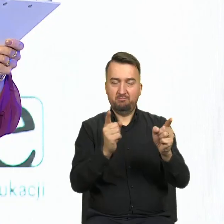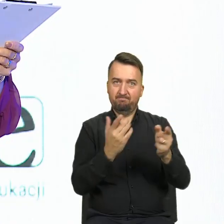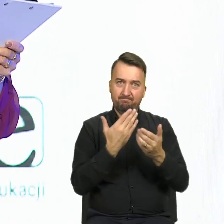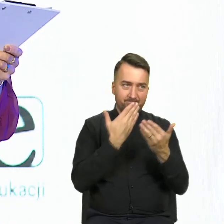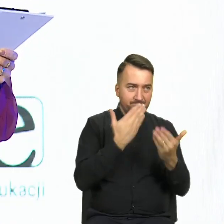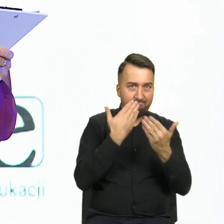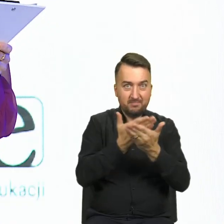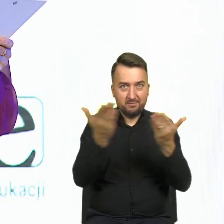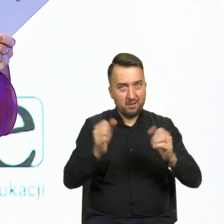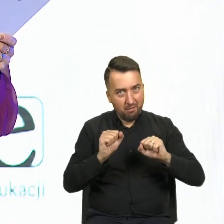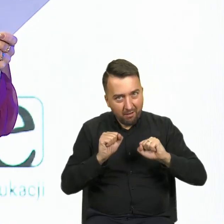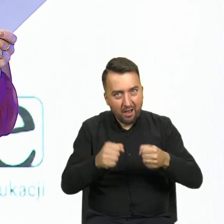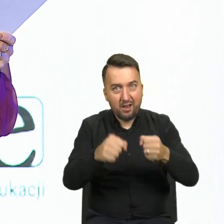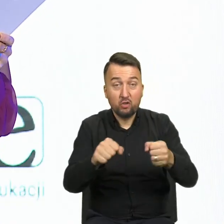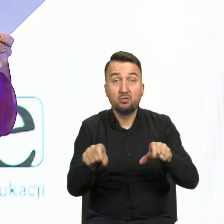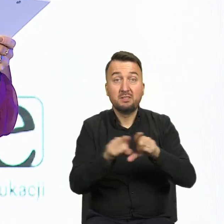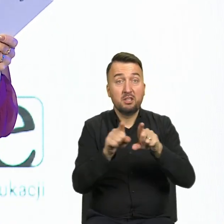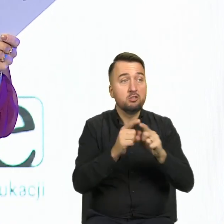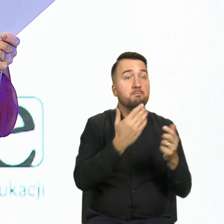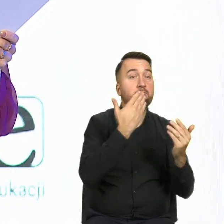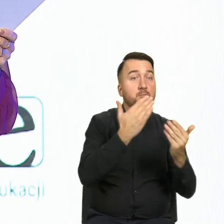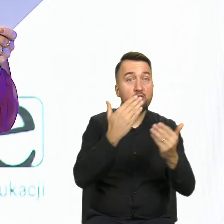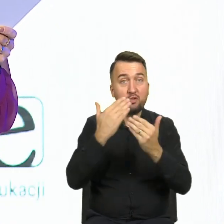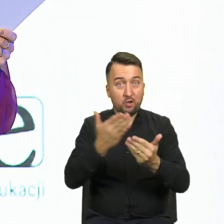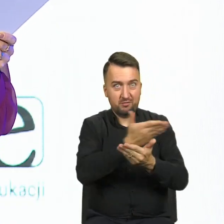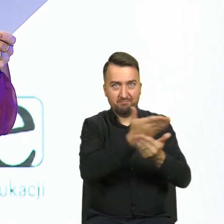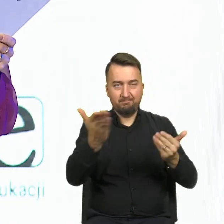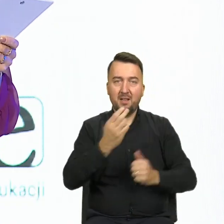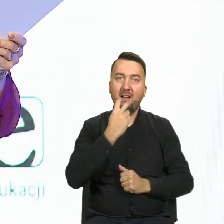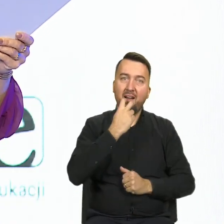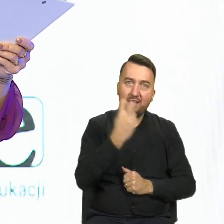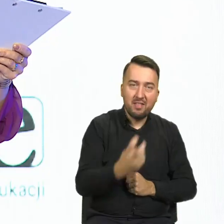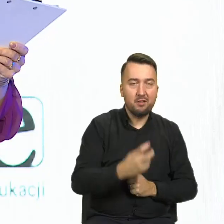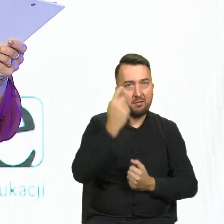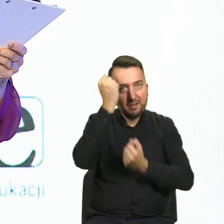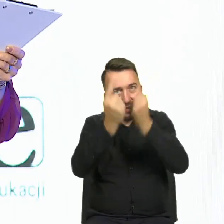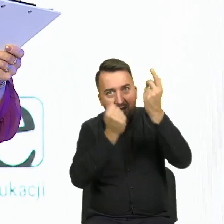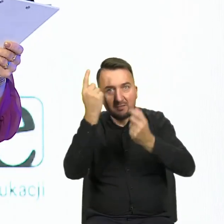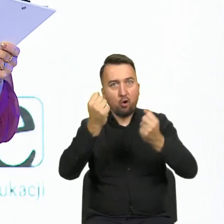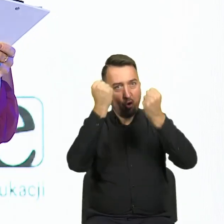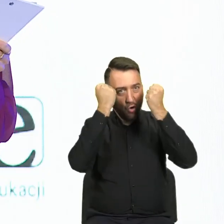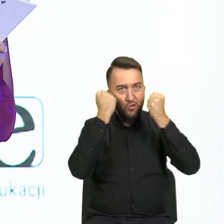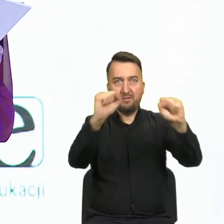Bardzo, bardzo, bardzo dużo. Zapraszamy. Panie profesorze, czy coś jeszcze możemy uzupełnić?